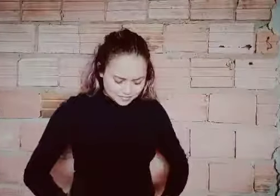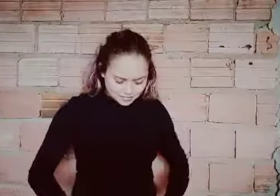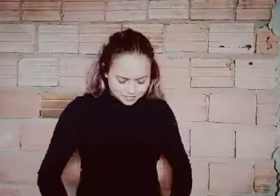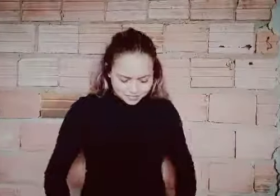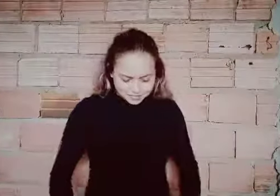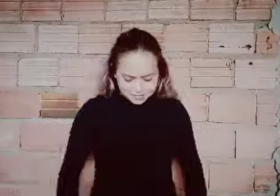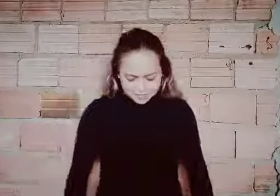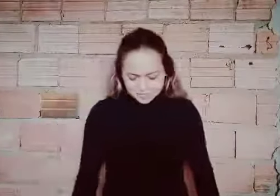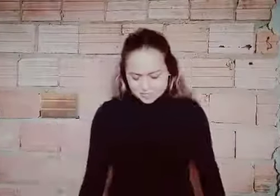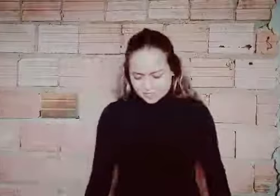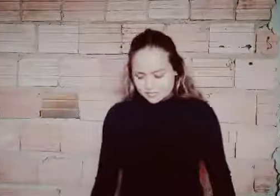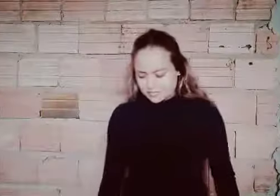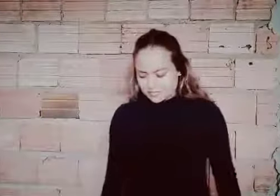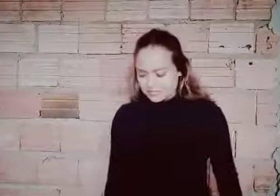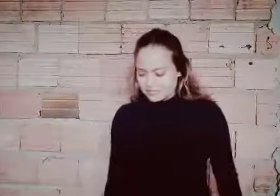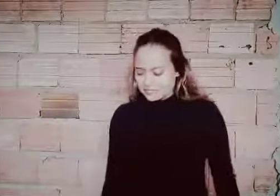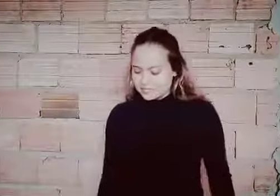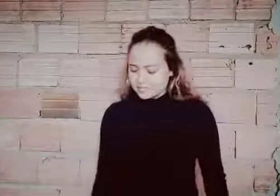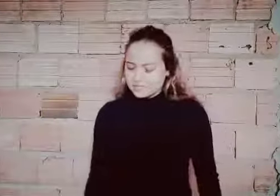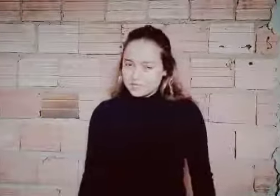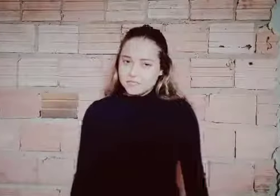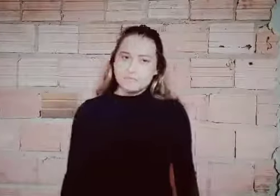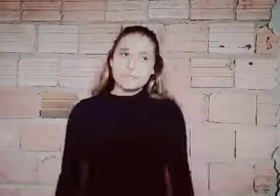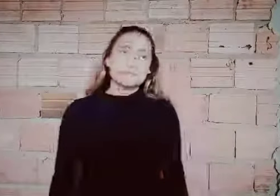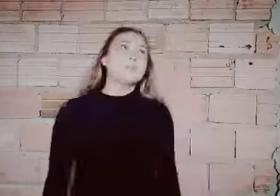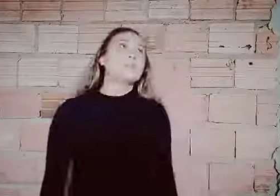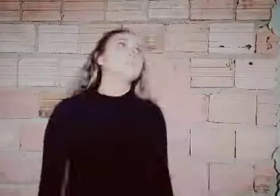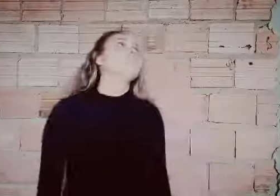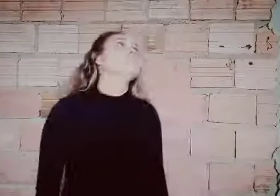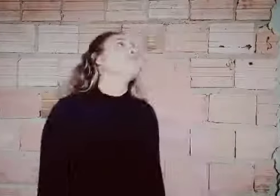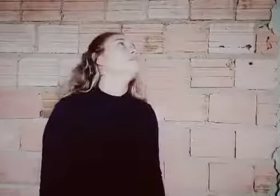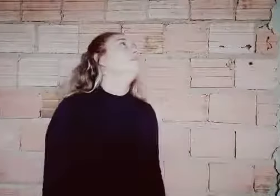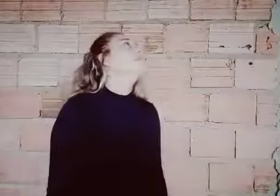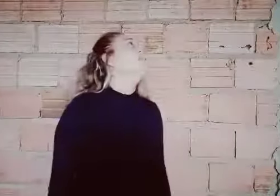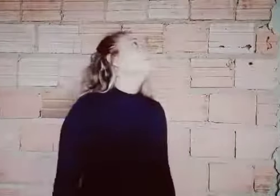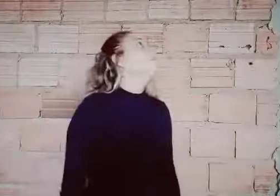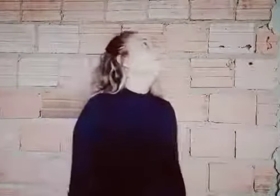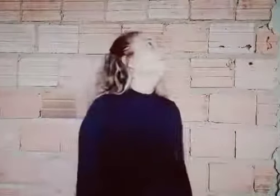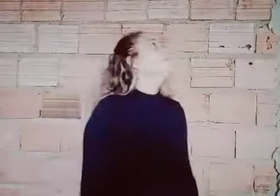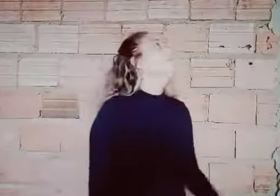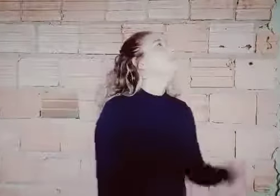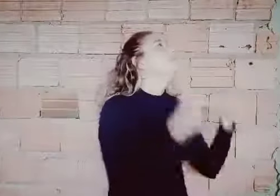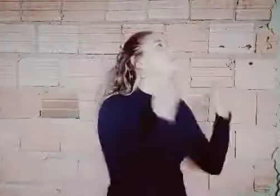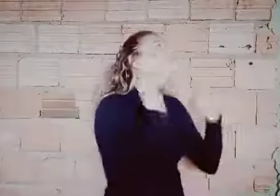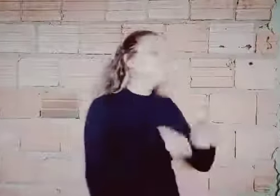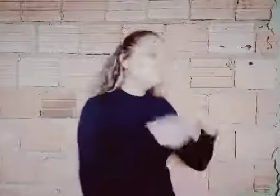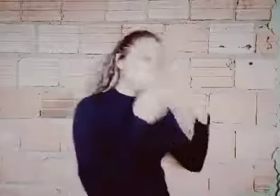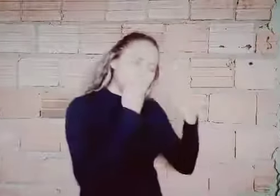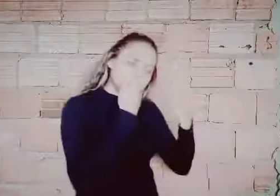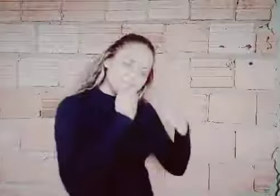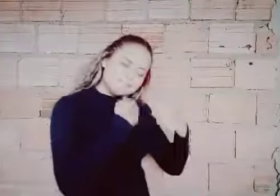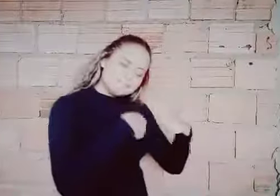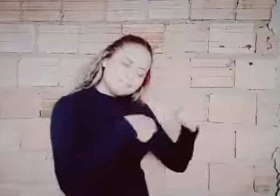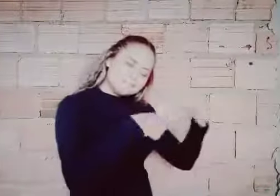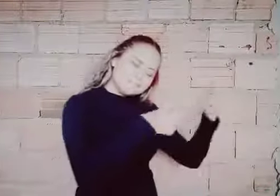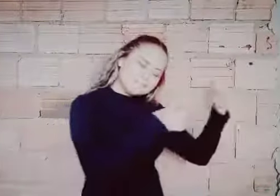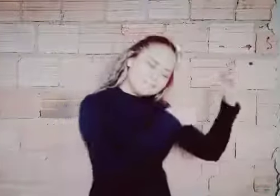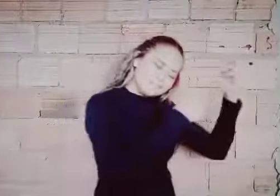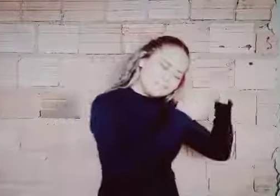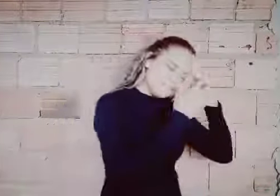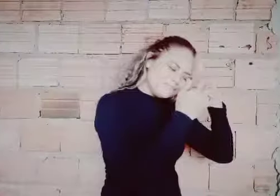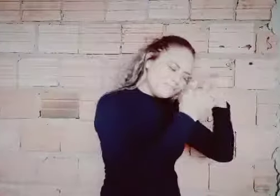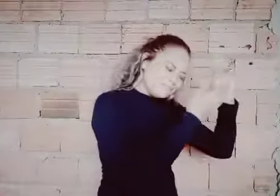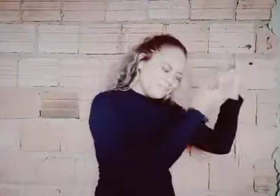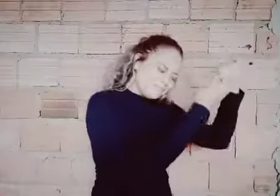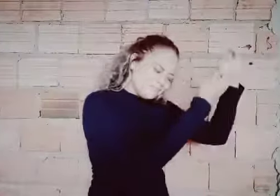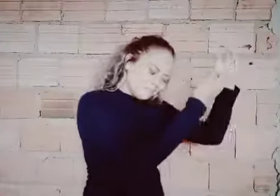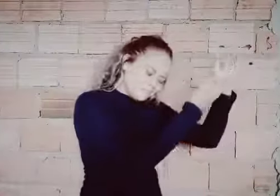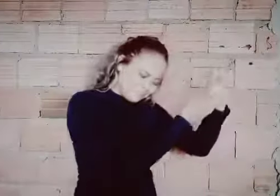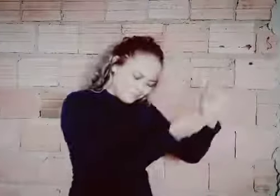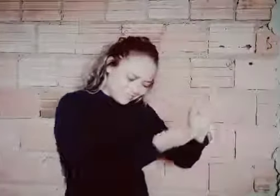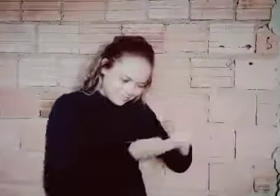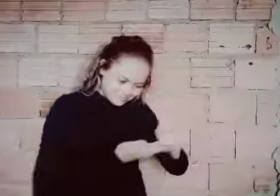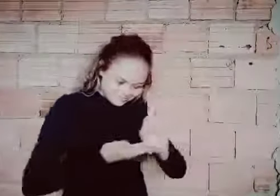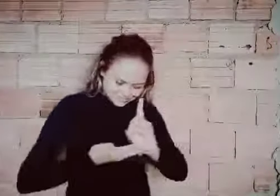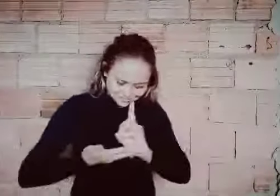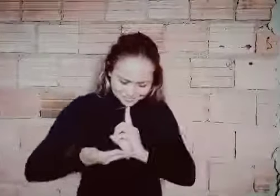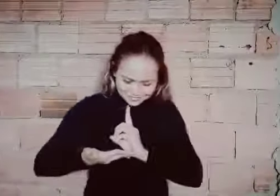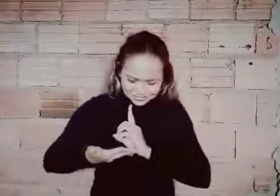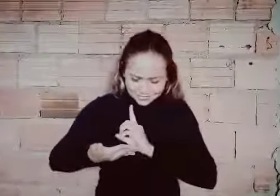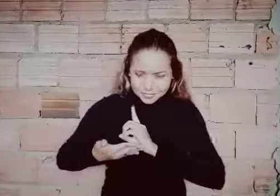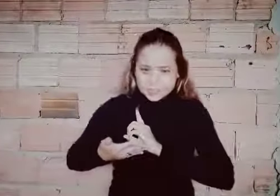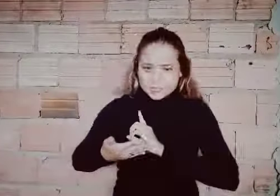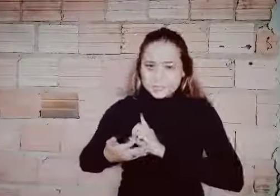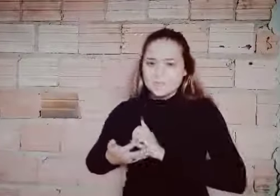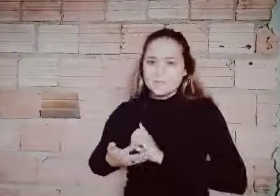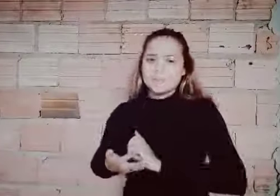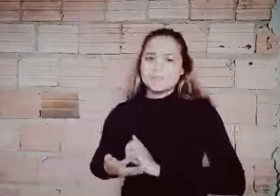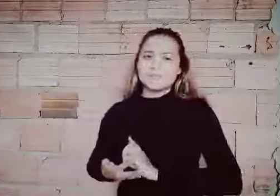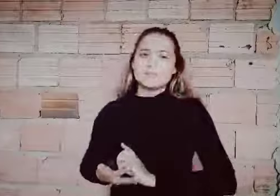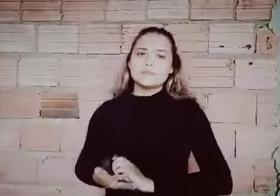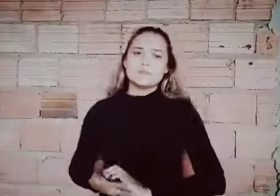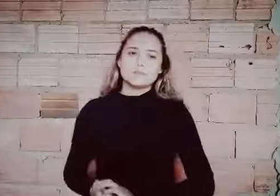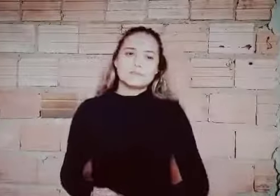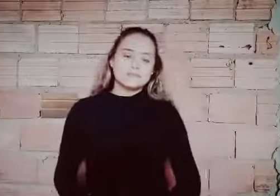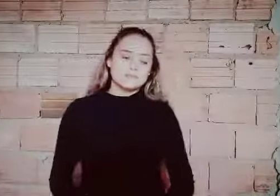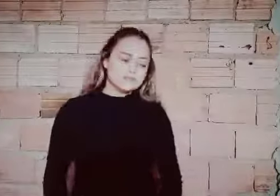"Piano"